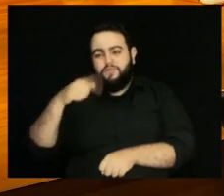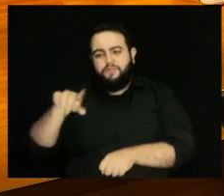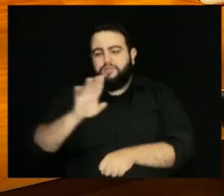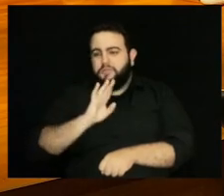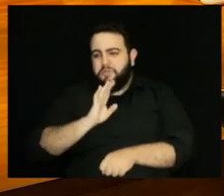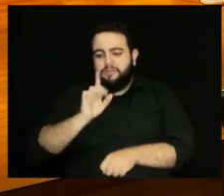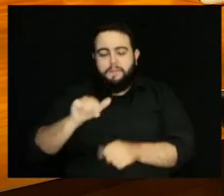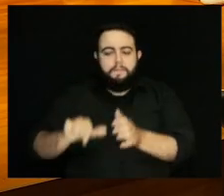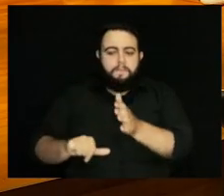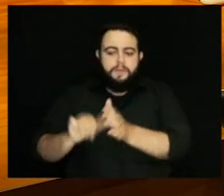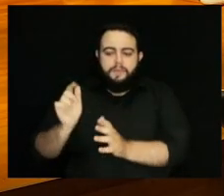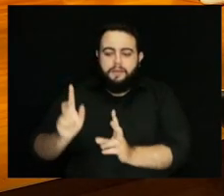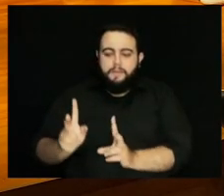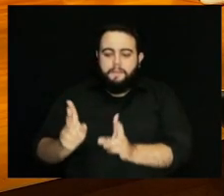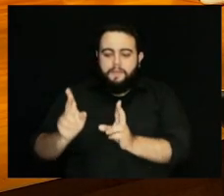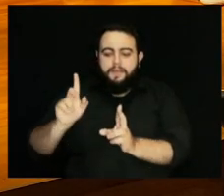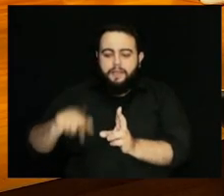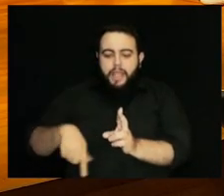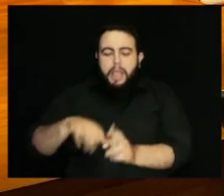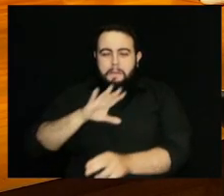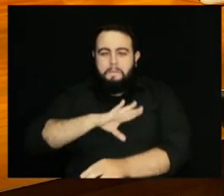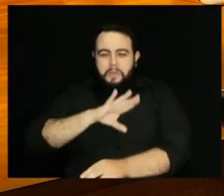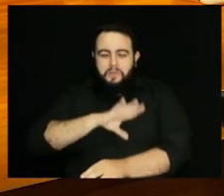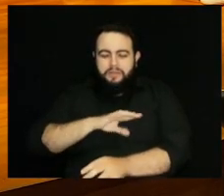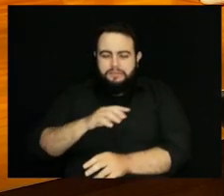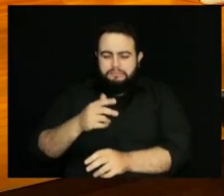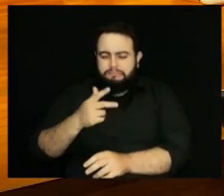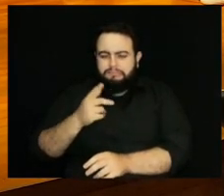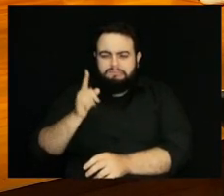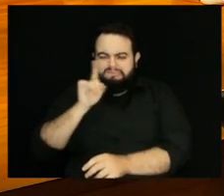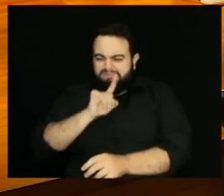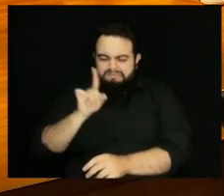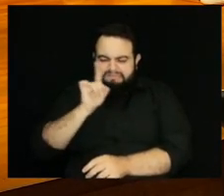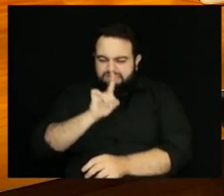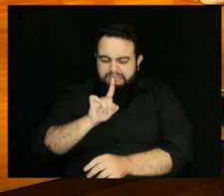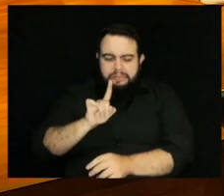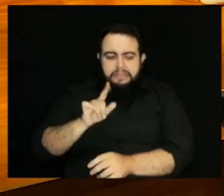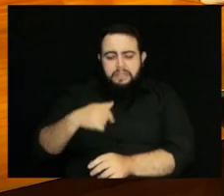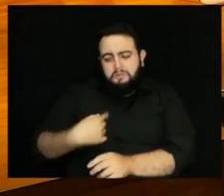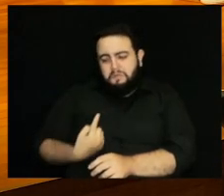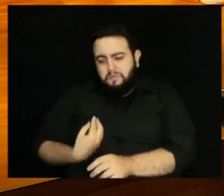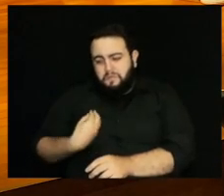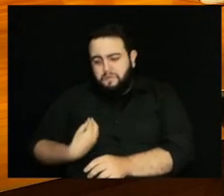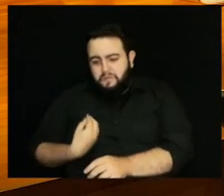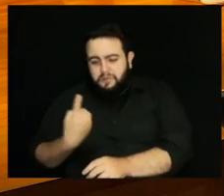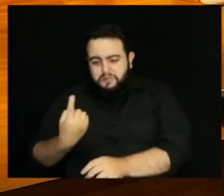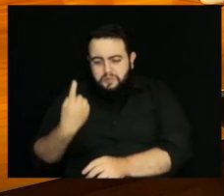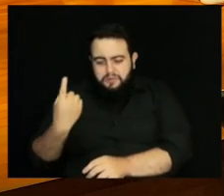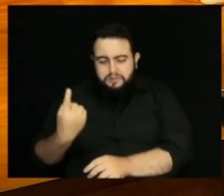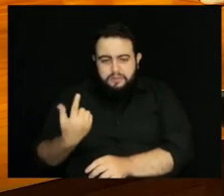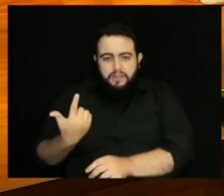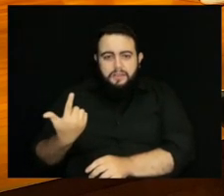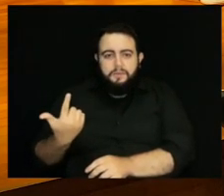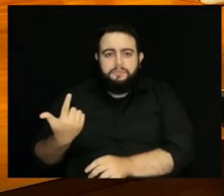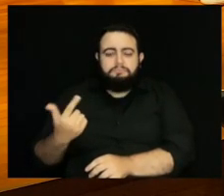da letra ela é toda em português errado e o cara diz assim: vivia sozinho, num ranchinho velho feito